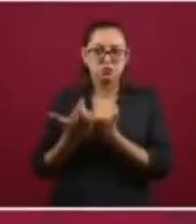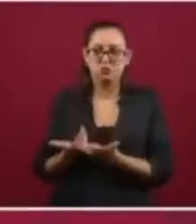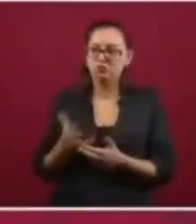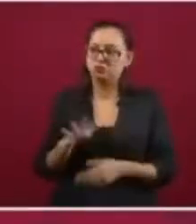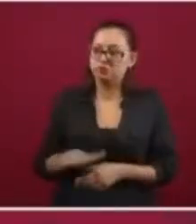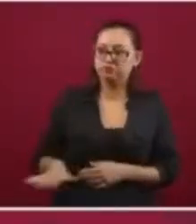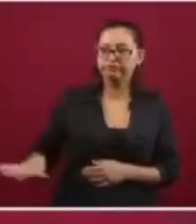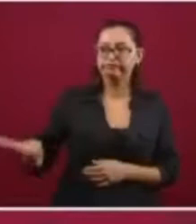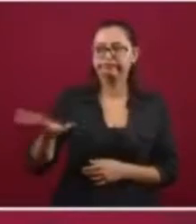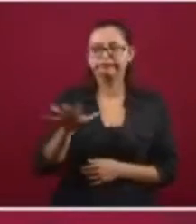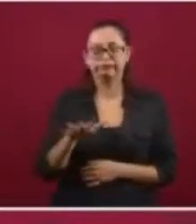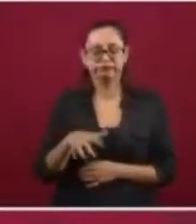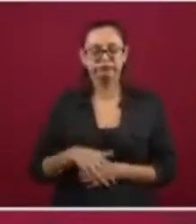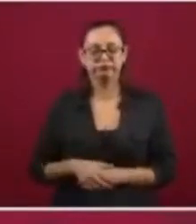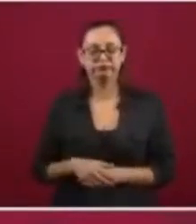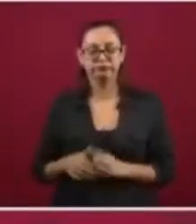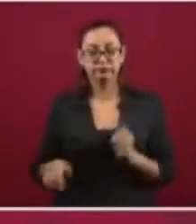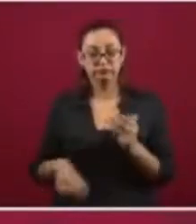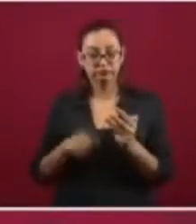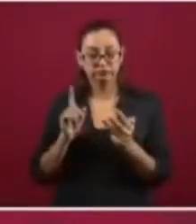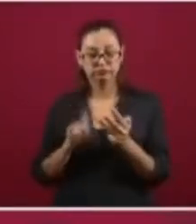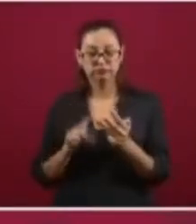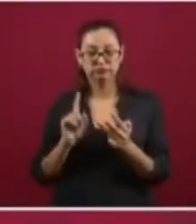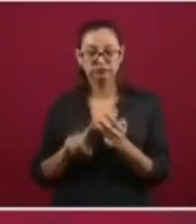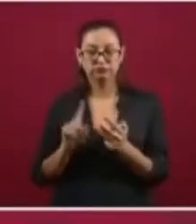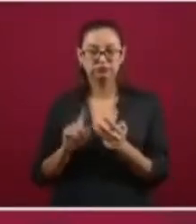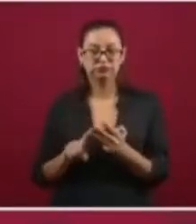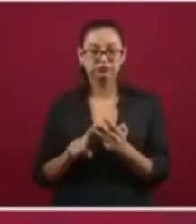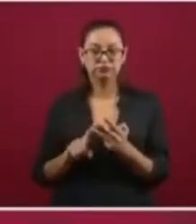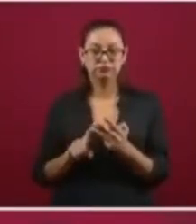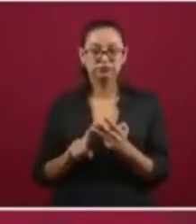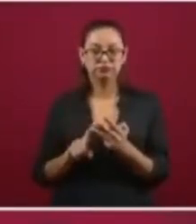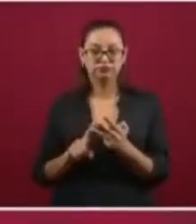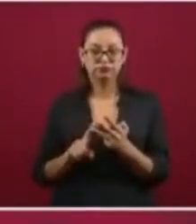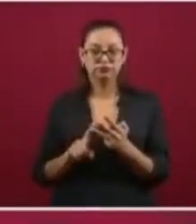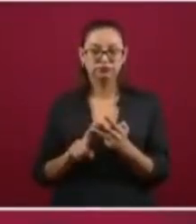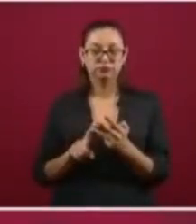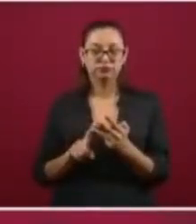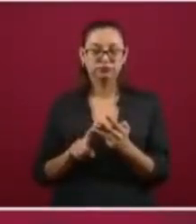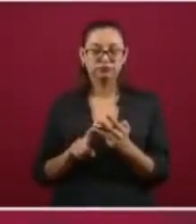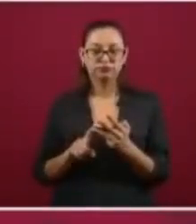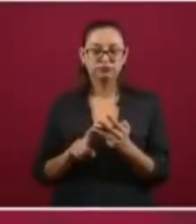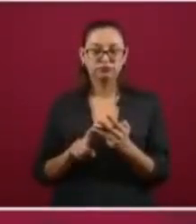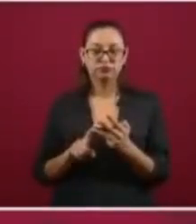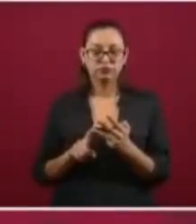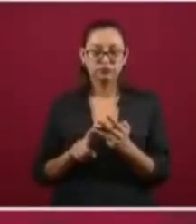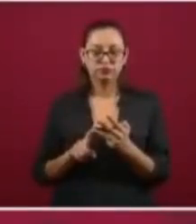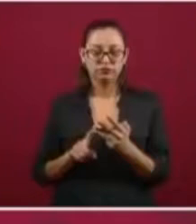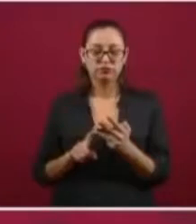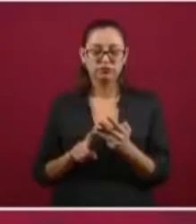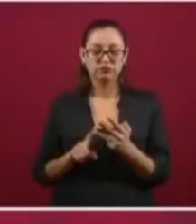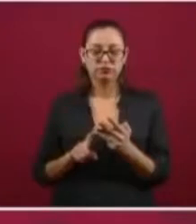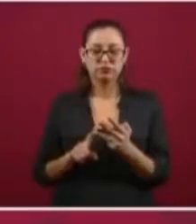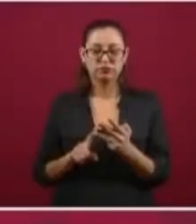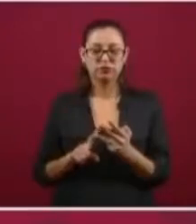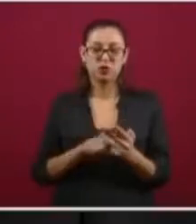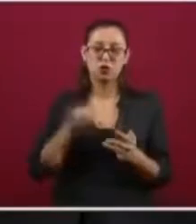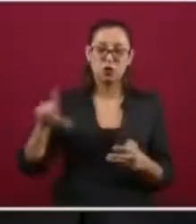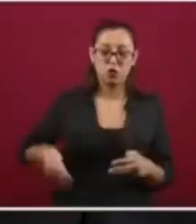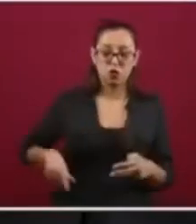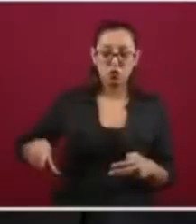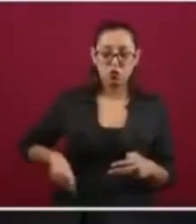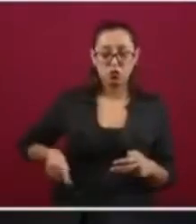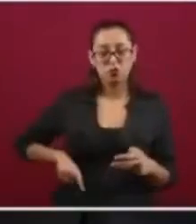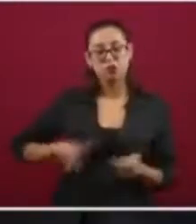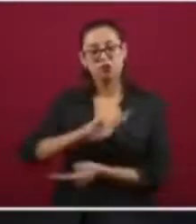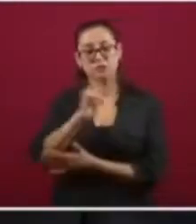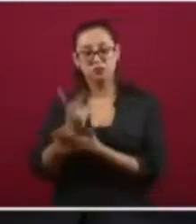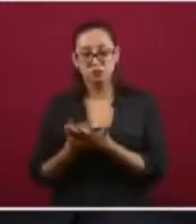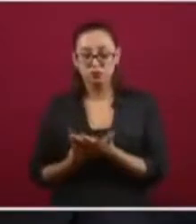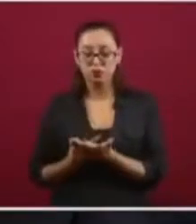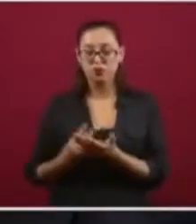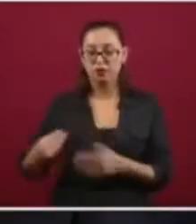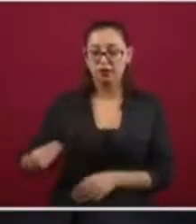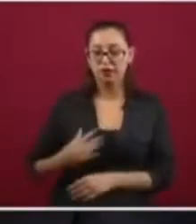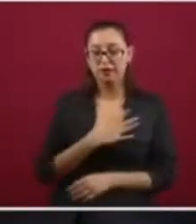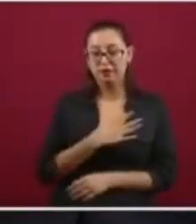Y lo tercero son los beneficios que reciben de los programas gubernamentales, que ahora